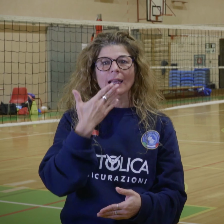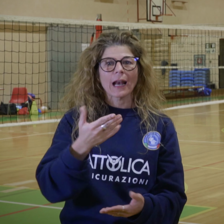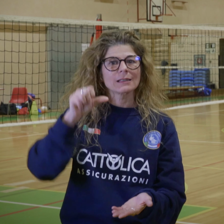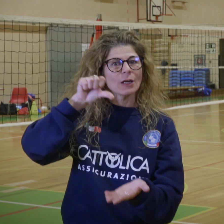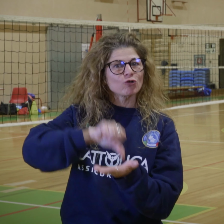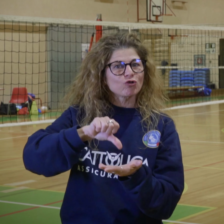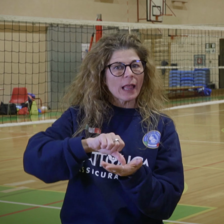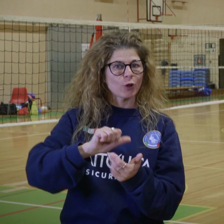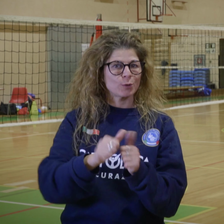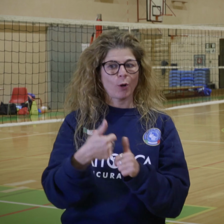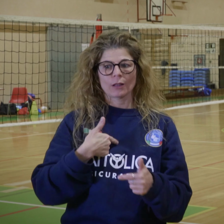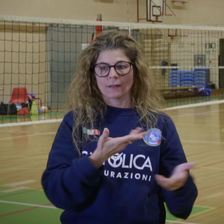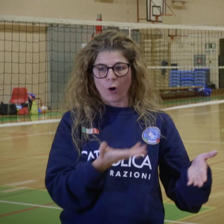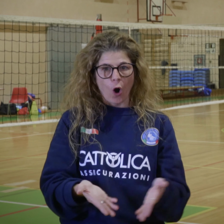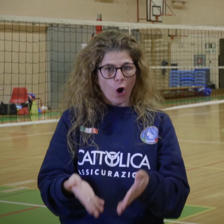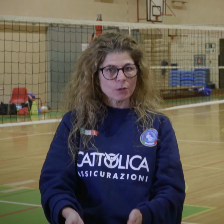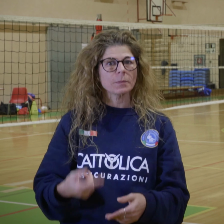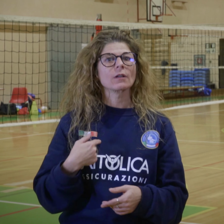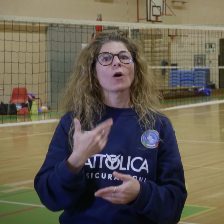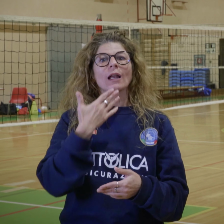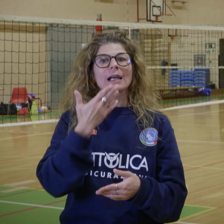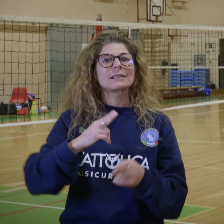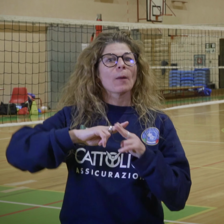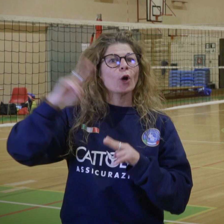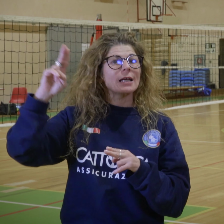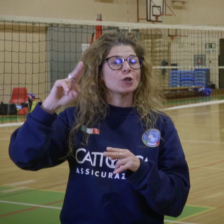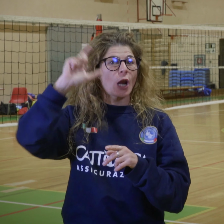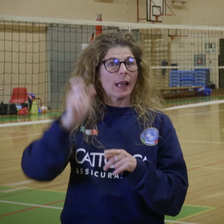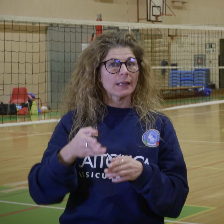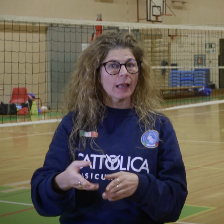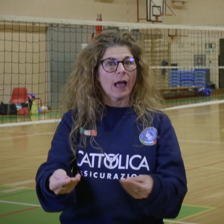sta ospitando, la Nazionale italiana che ci ha dato la possibilità, insieme alle